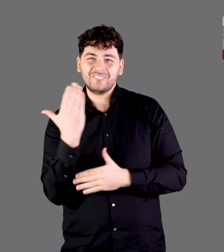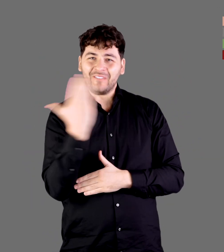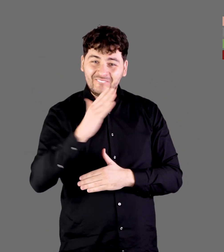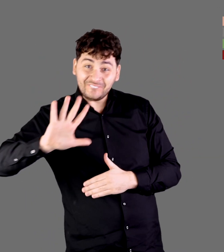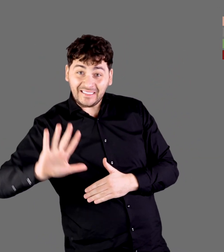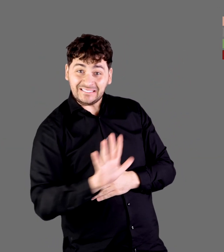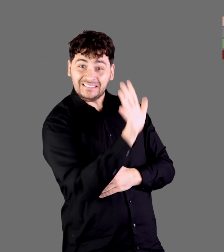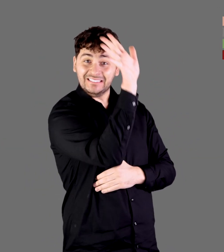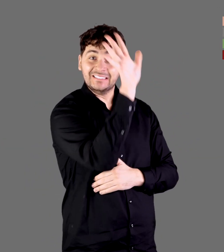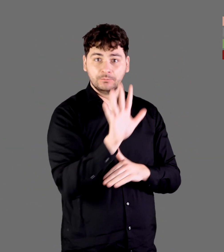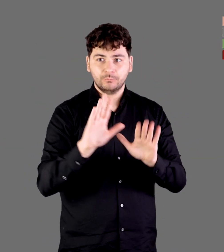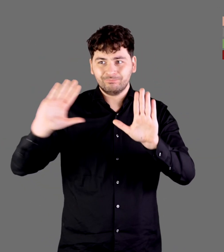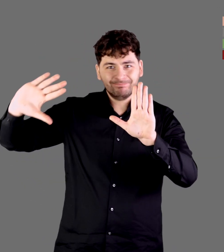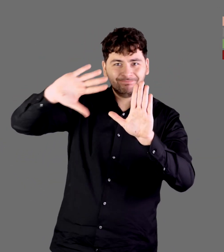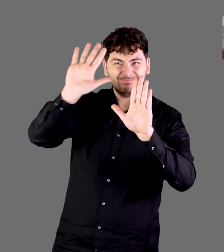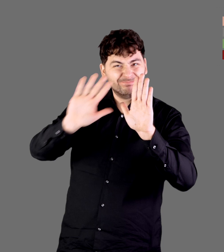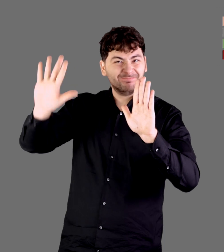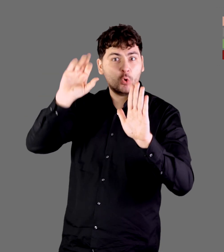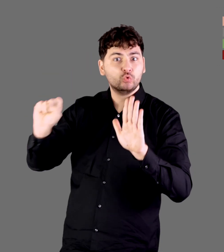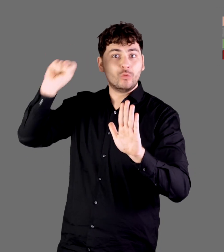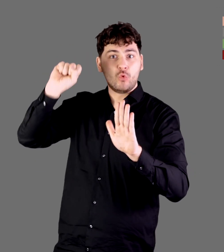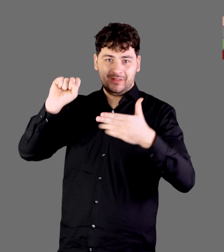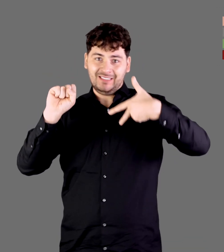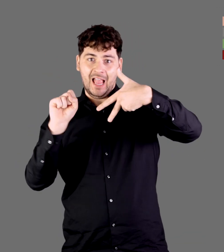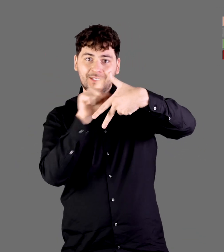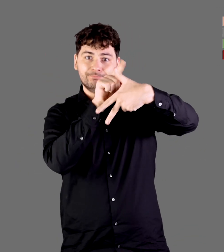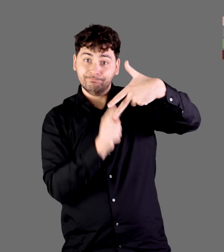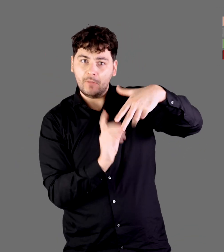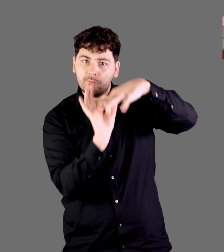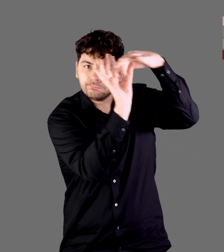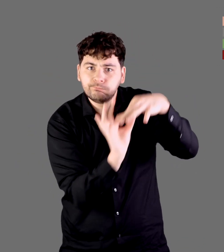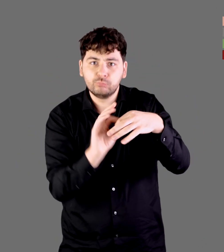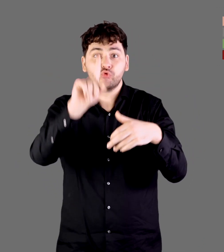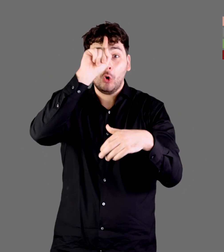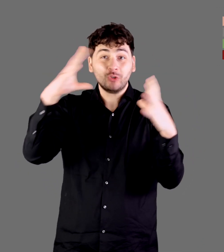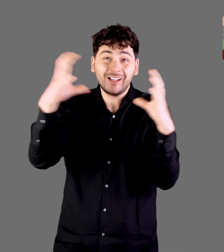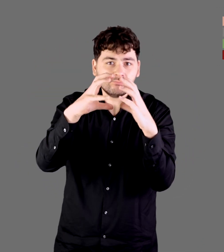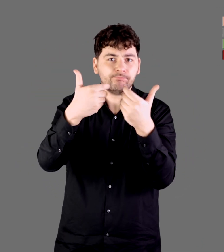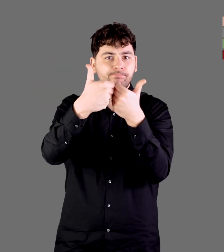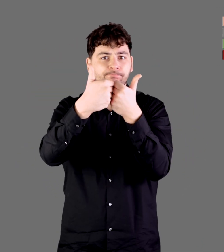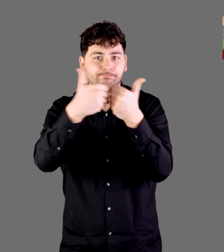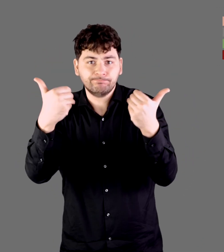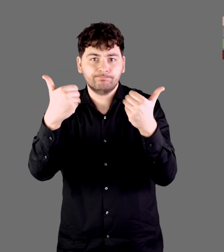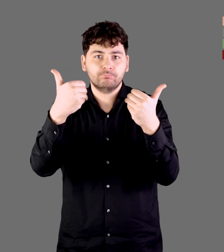zwischen den Westalliierten und der Sowjetunion führten zur Spaltung Deutschlands